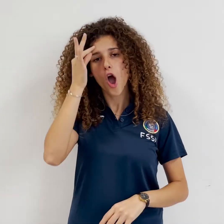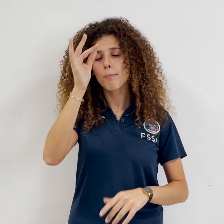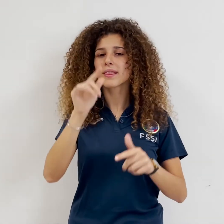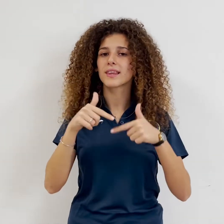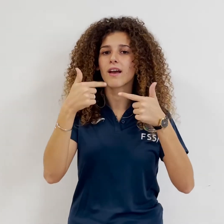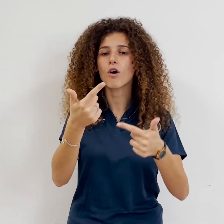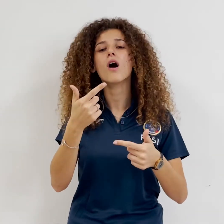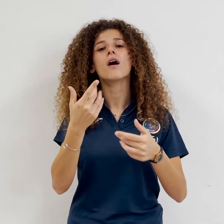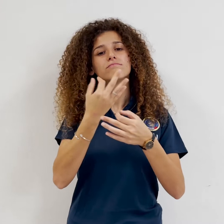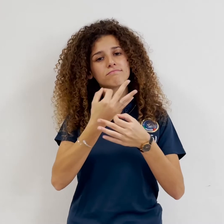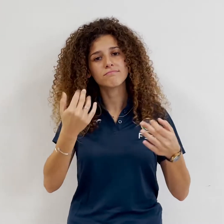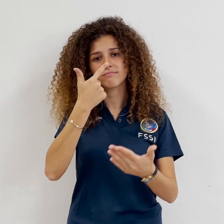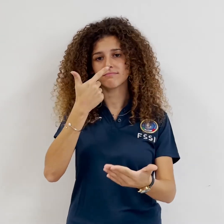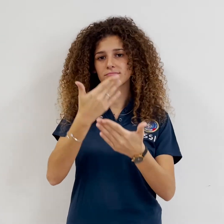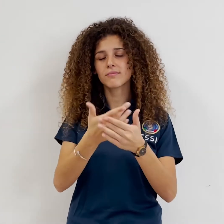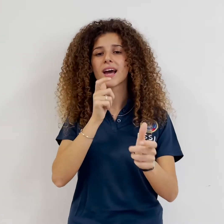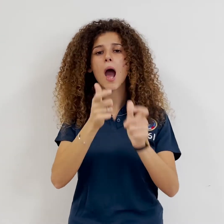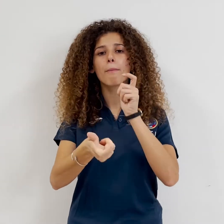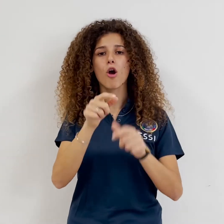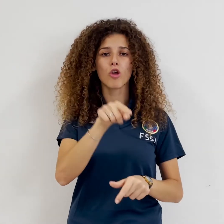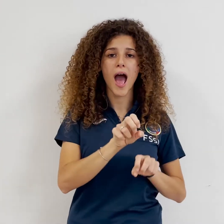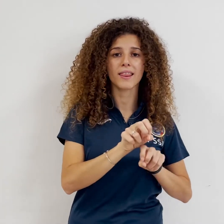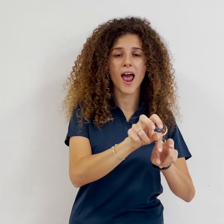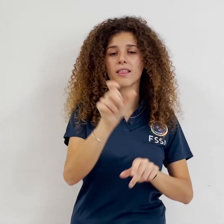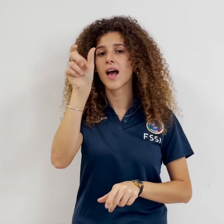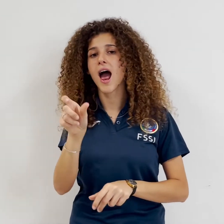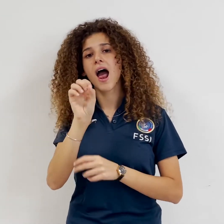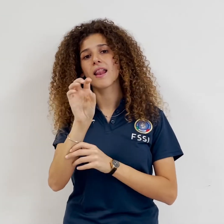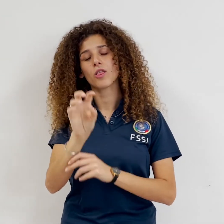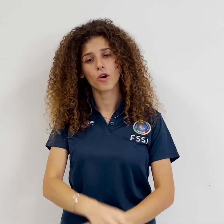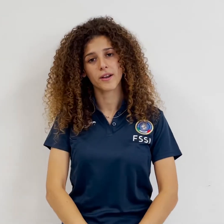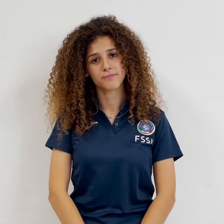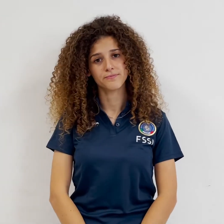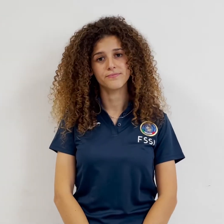al fine di creare un adeguato e corretto rapporto atleta – allenatore.